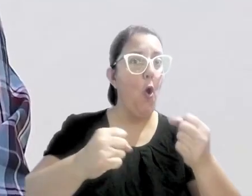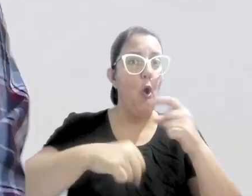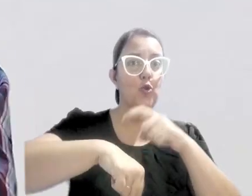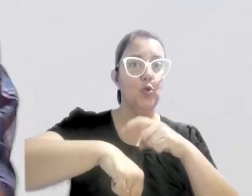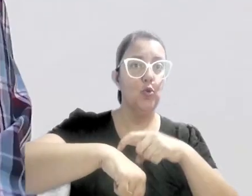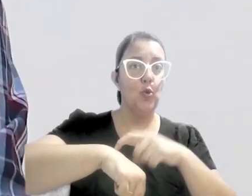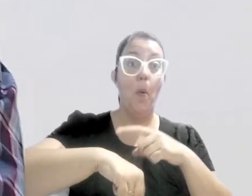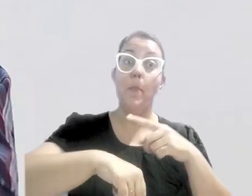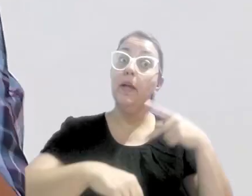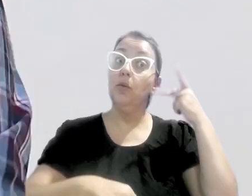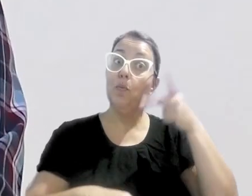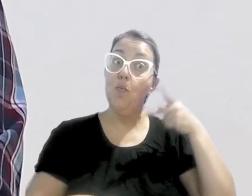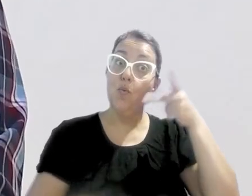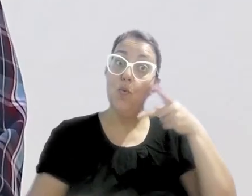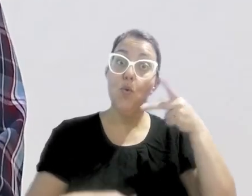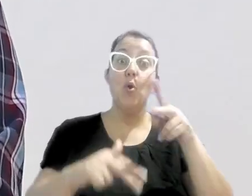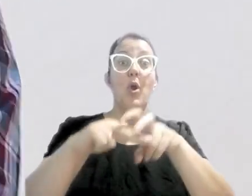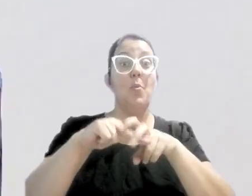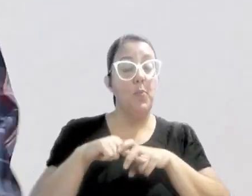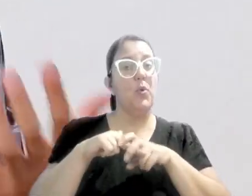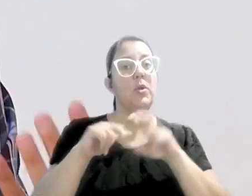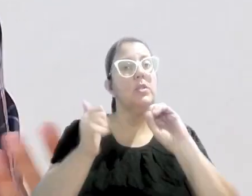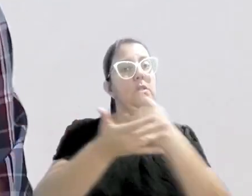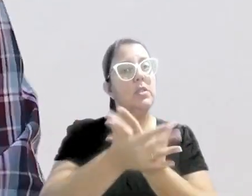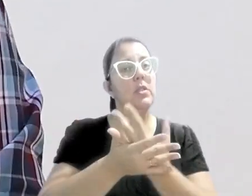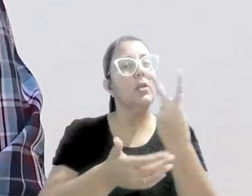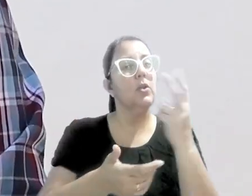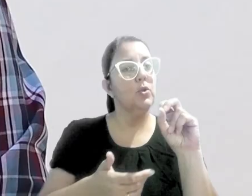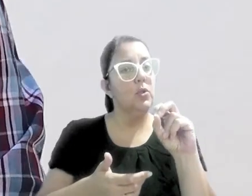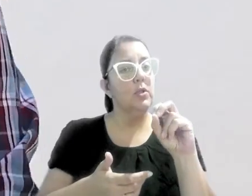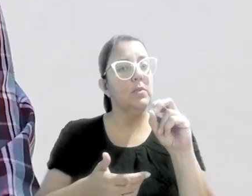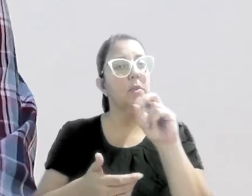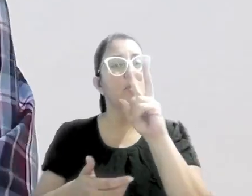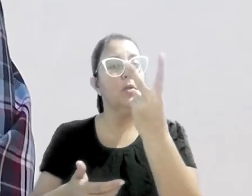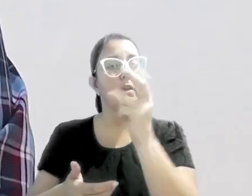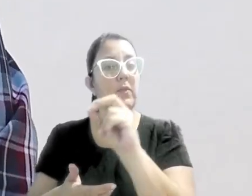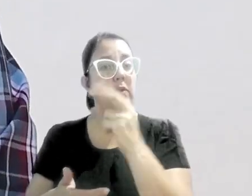em determinados momentos, determinadas conjunturas políticas, e foi o que aconteceu em 2020, 2021.